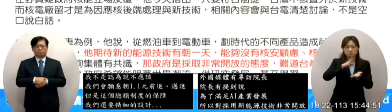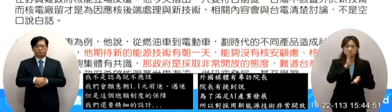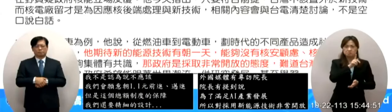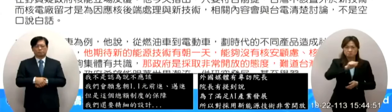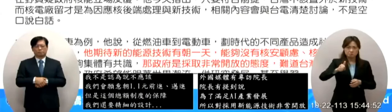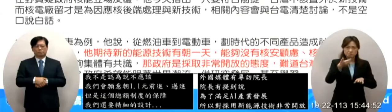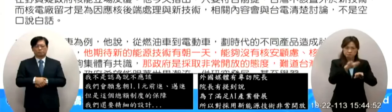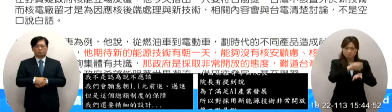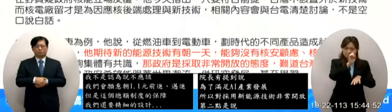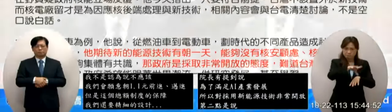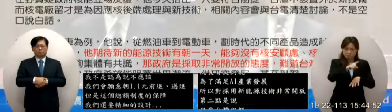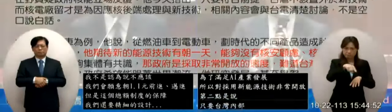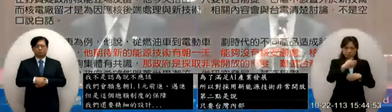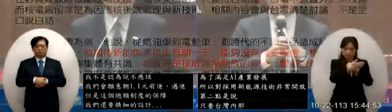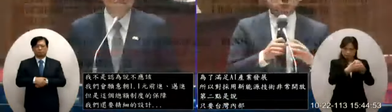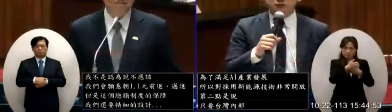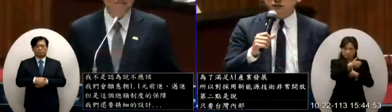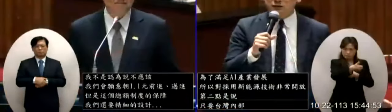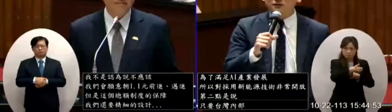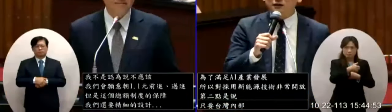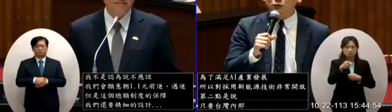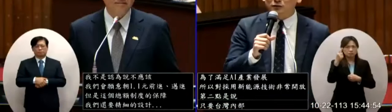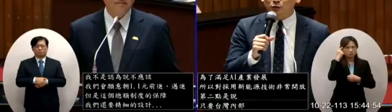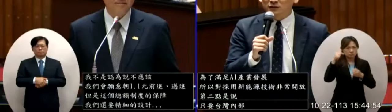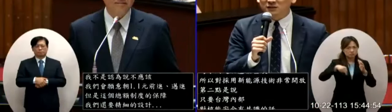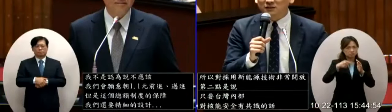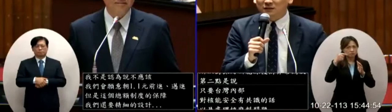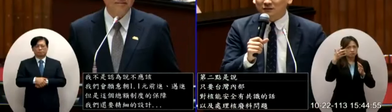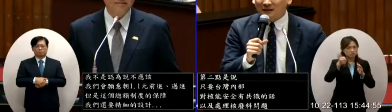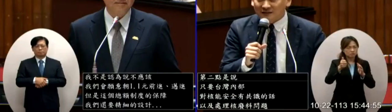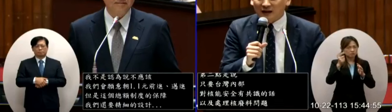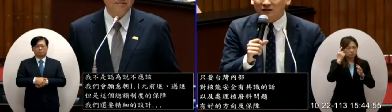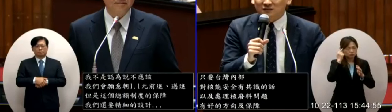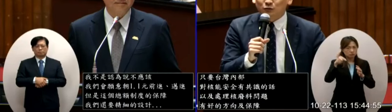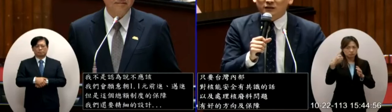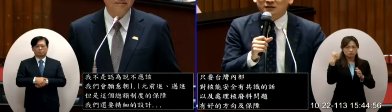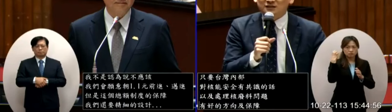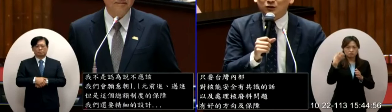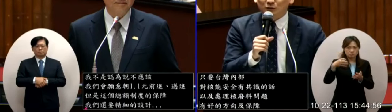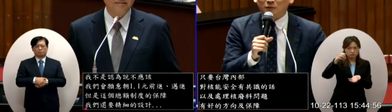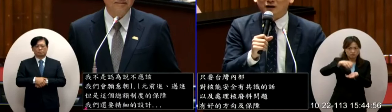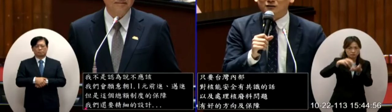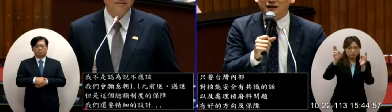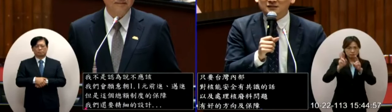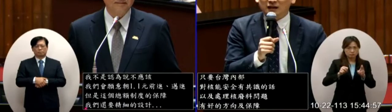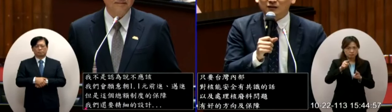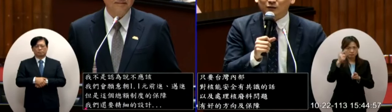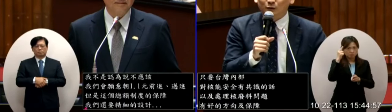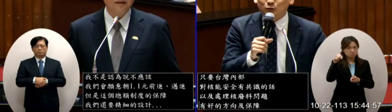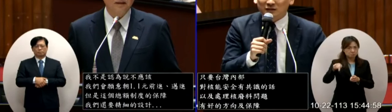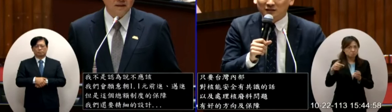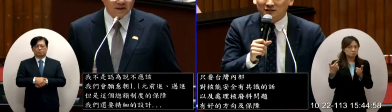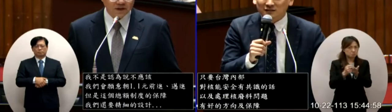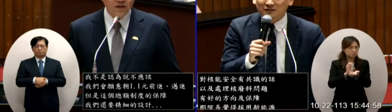那院長覺得採用的新能源 所謂的新核能 你是願意接受的嘛 應該是這樣 有沒有誤解你的意思